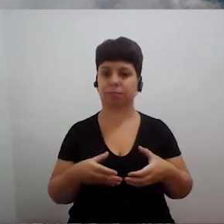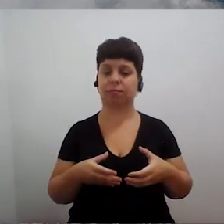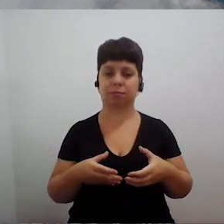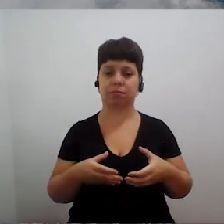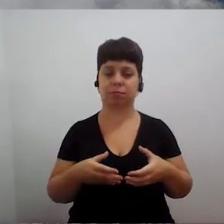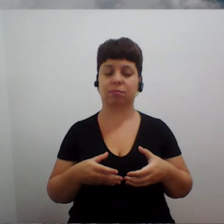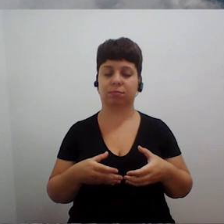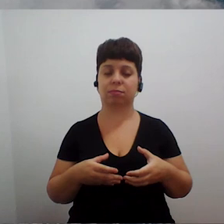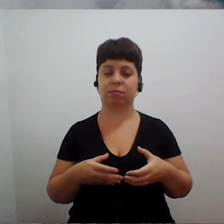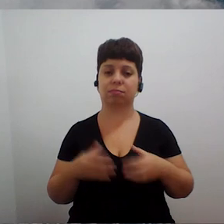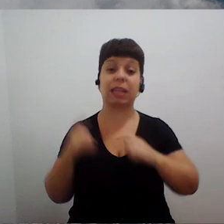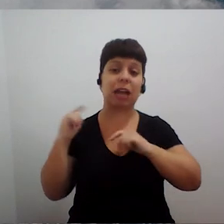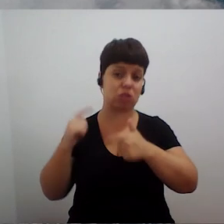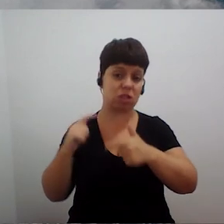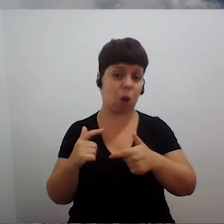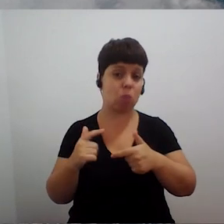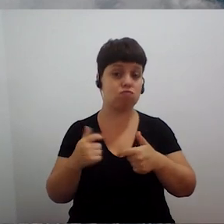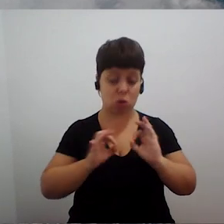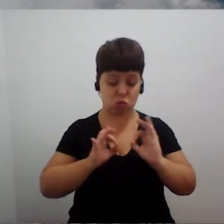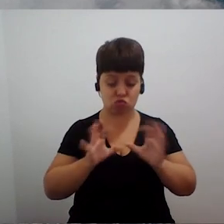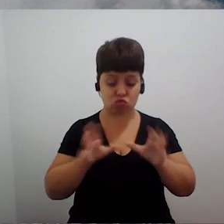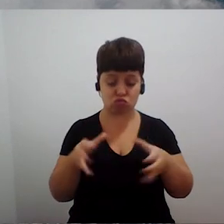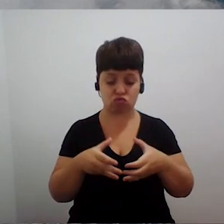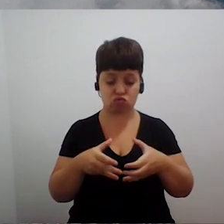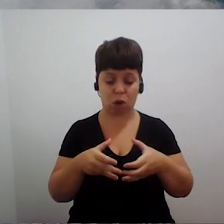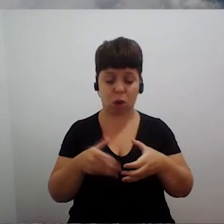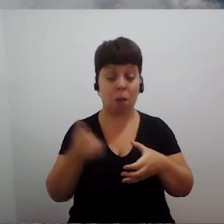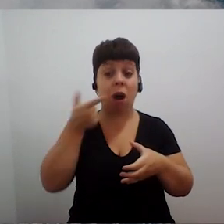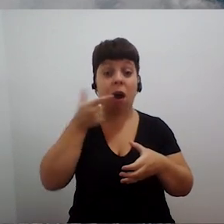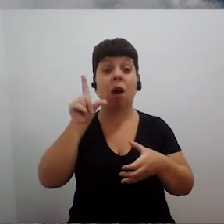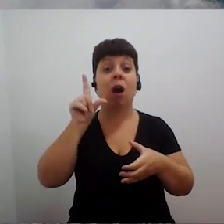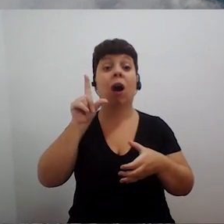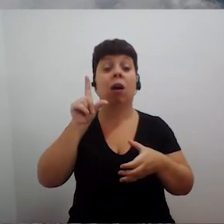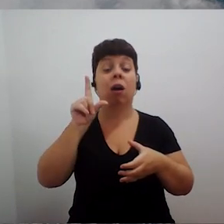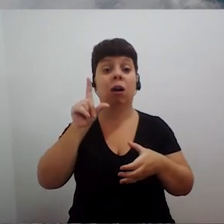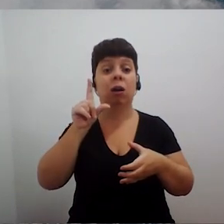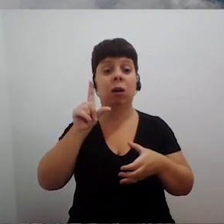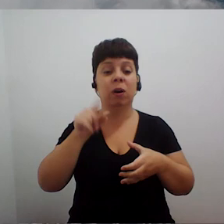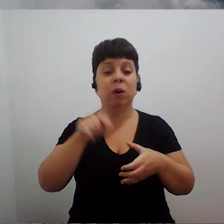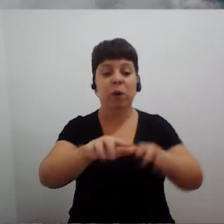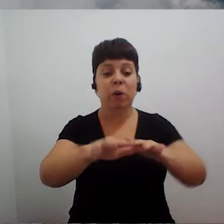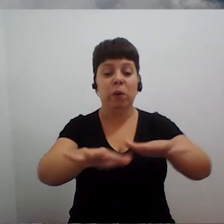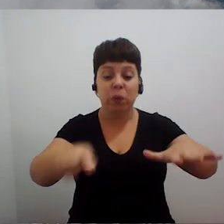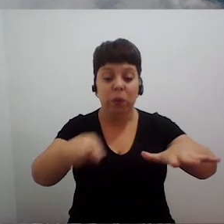das tradições religiosas contribuindo para recuperar o sentido da vida que os oceanos